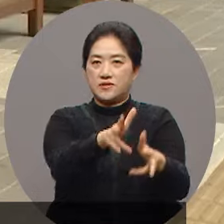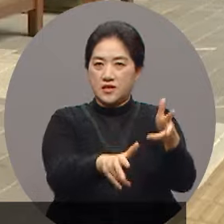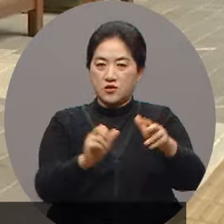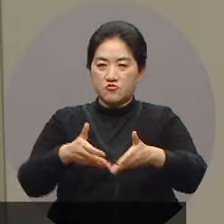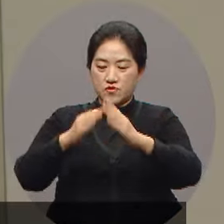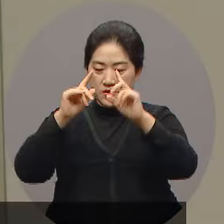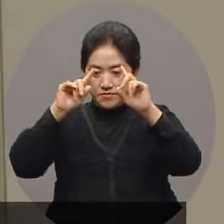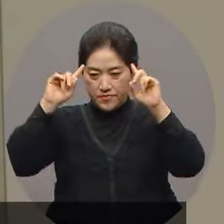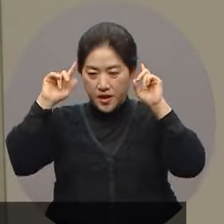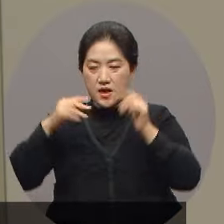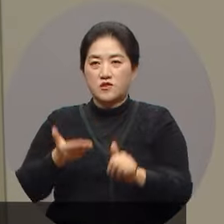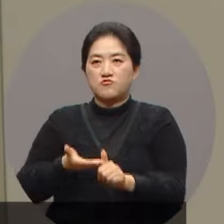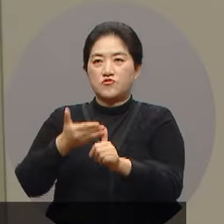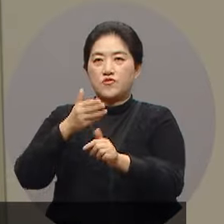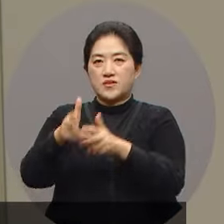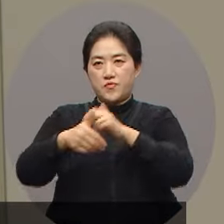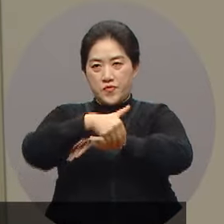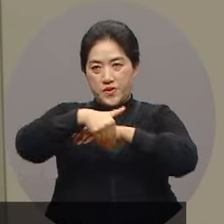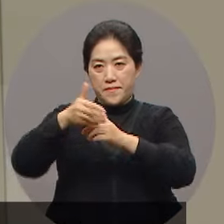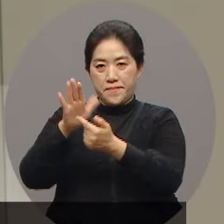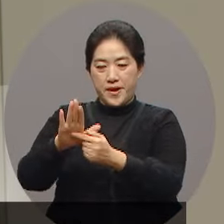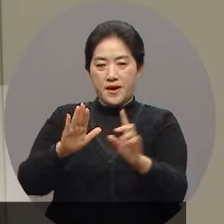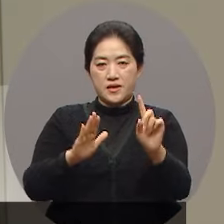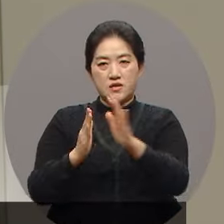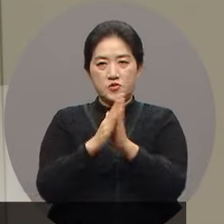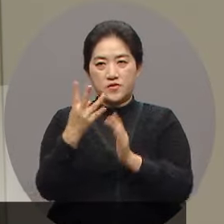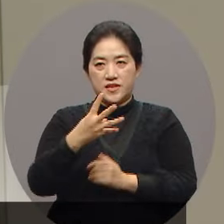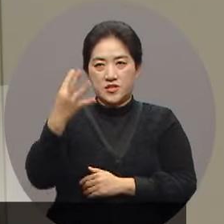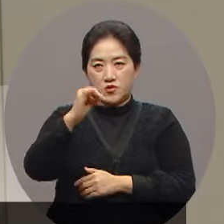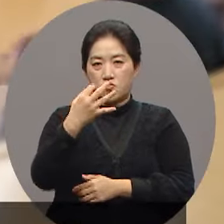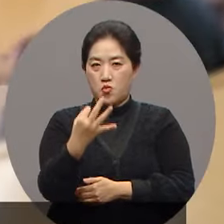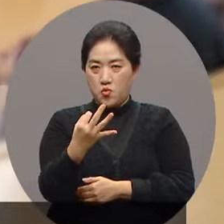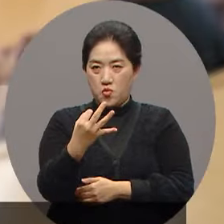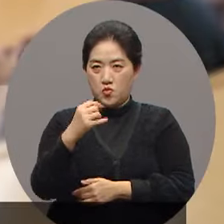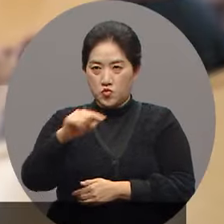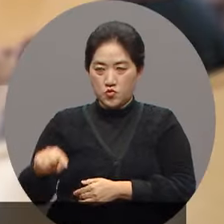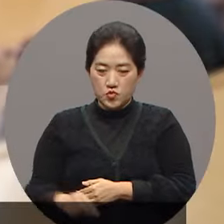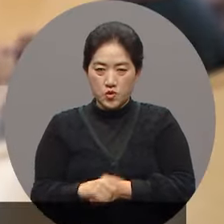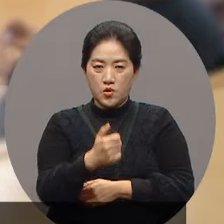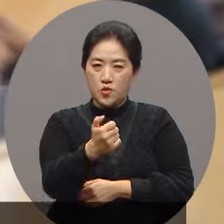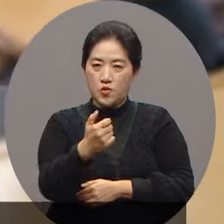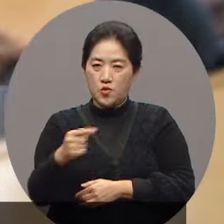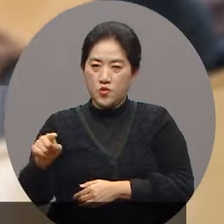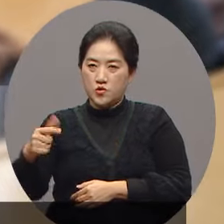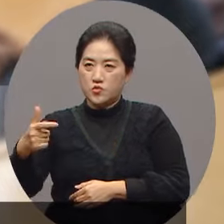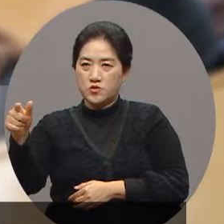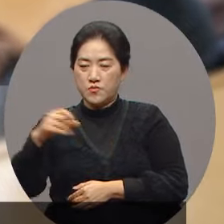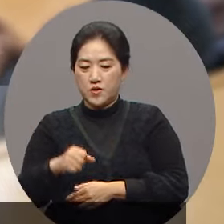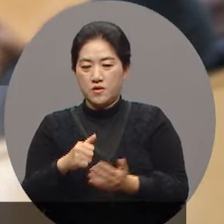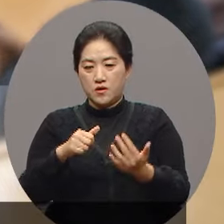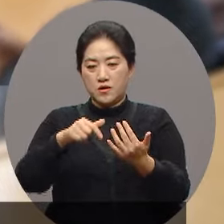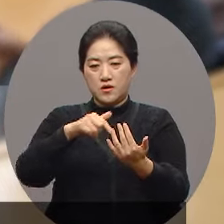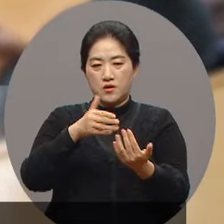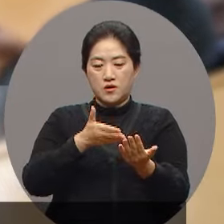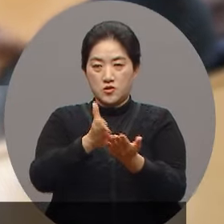교육부는 올해 대학혁신지원 사업과 국립대육성 사업 기본 계획을 발표하고 1조